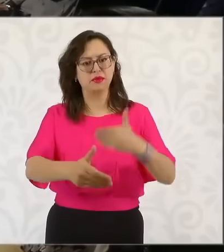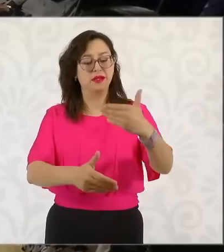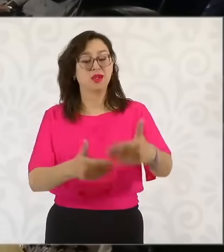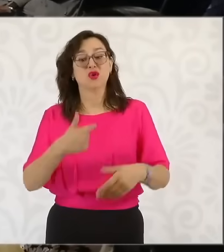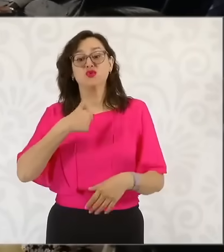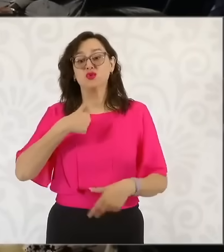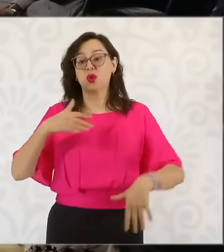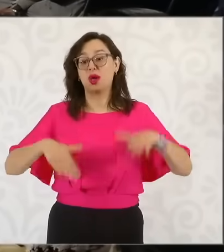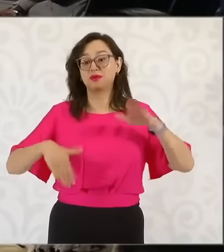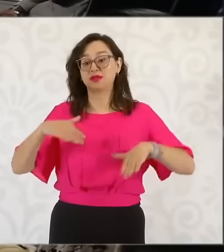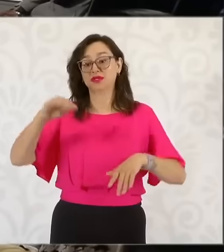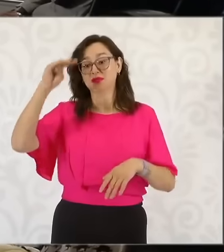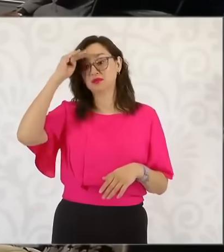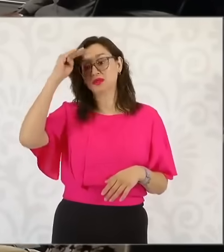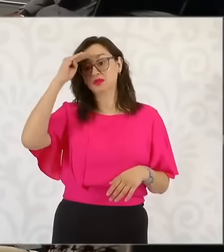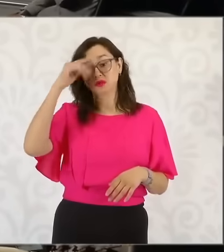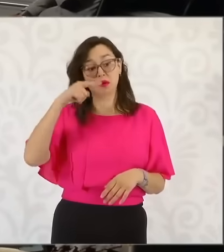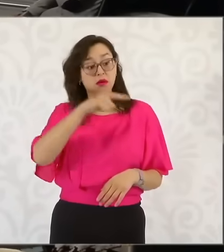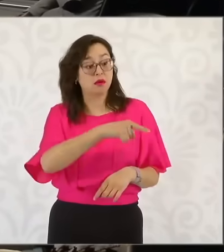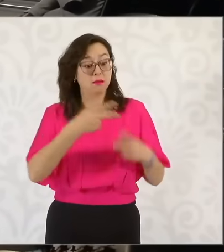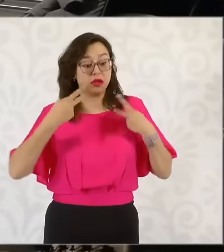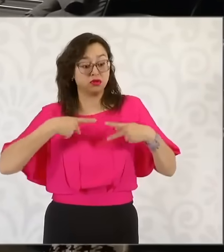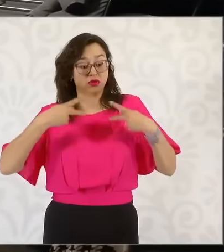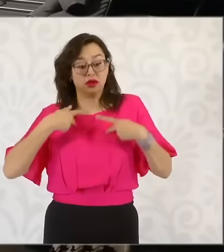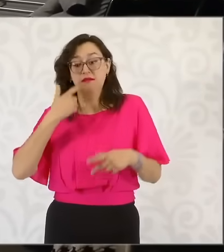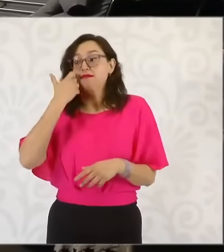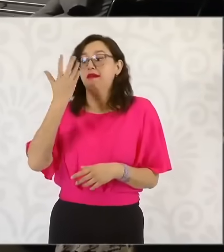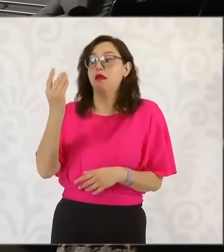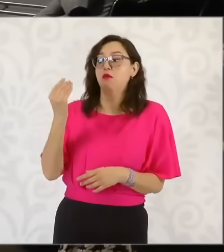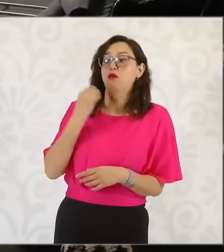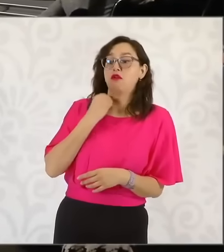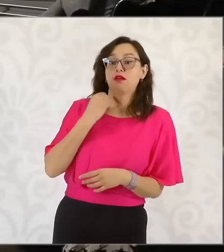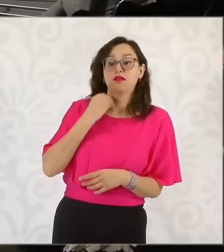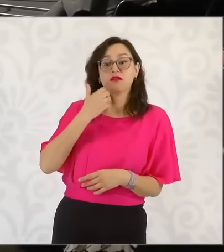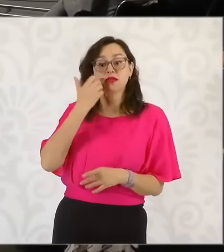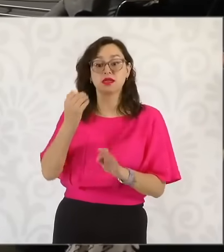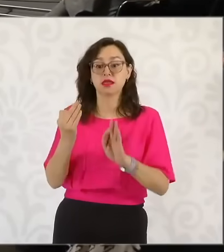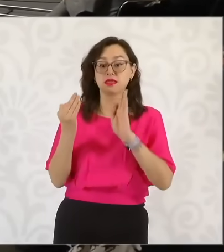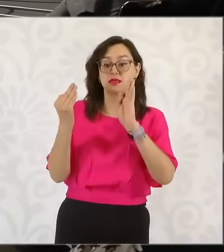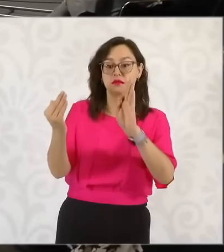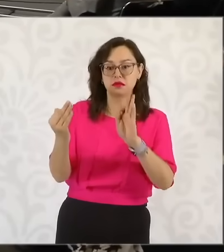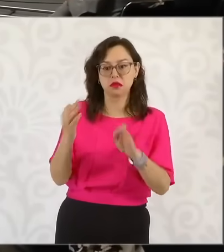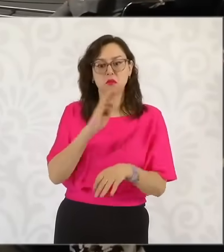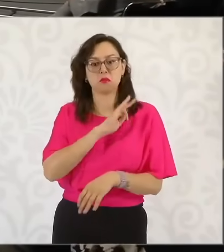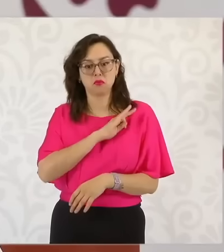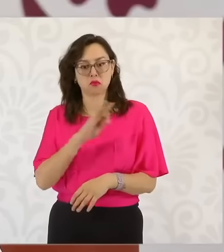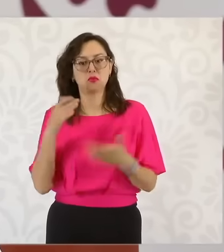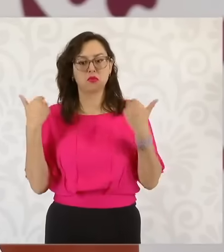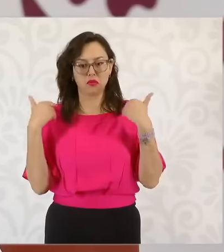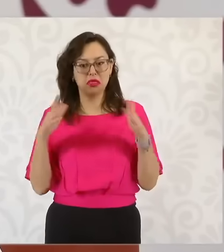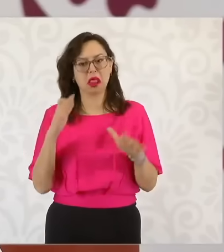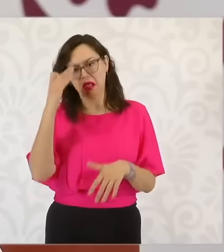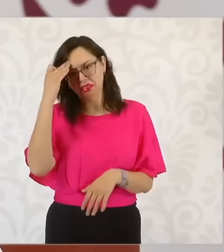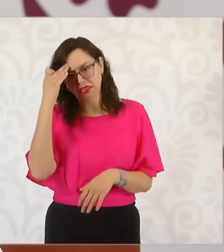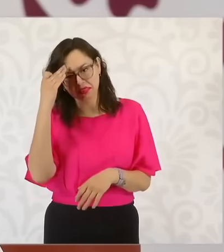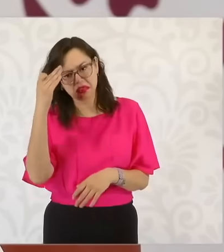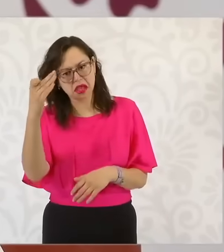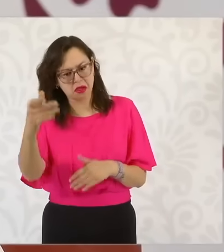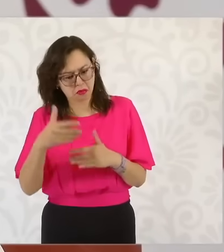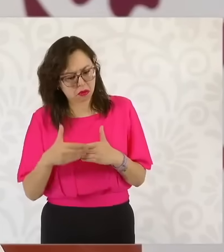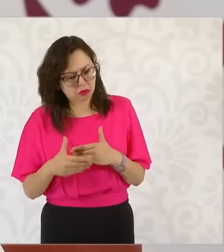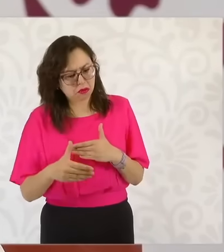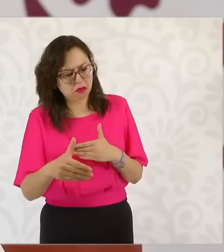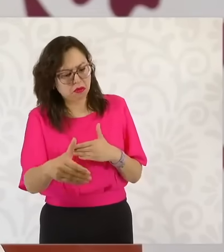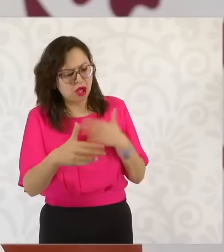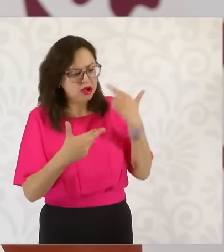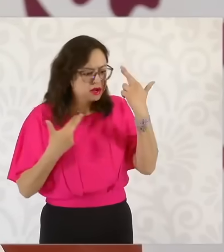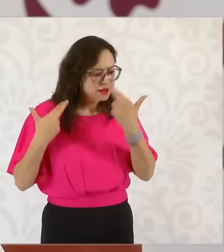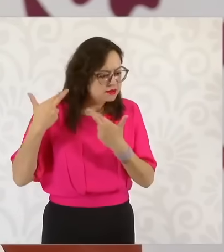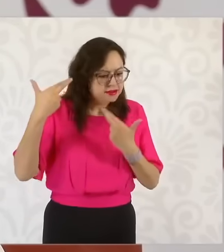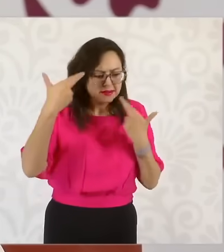para que alguien se pueda defender será mejor la resolución que al final la autoridad tome entonces